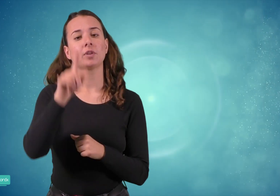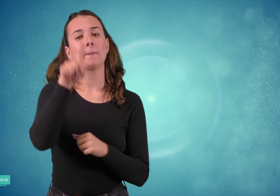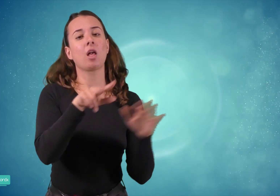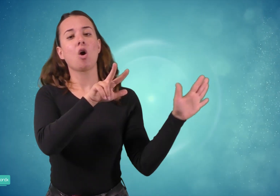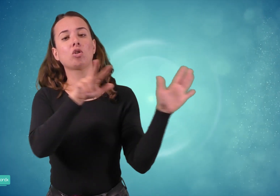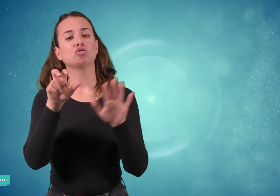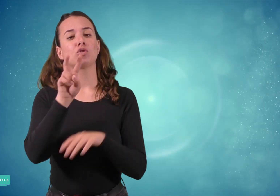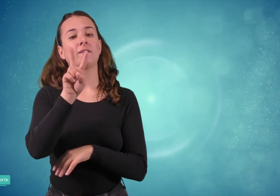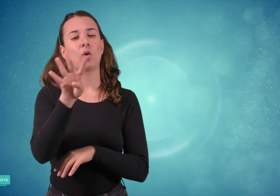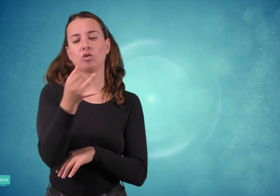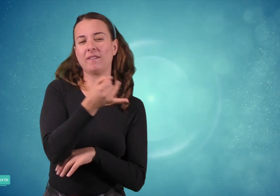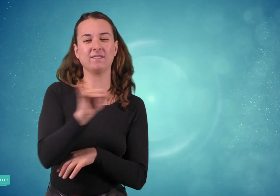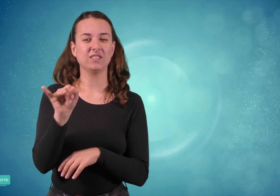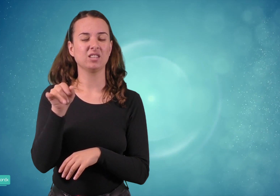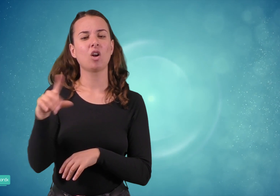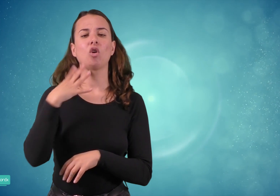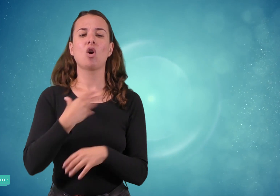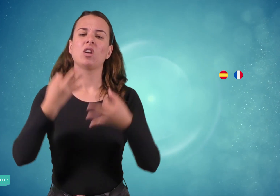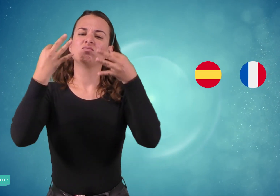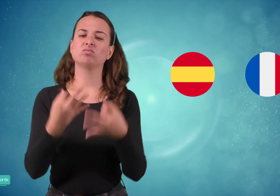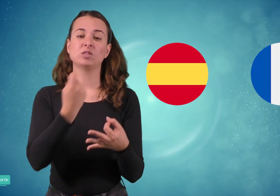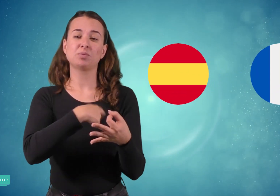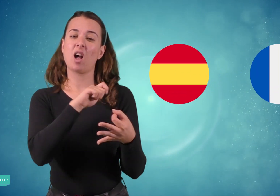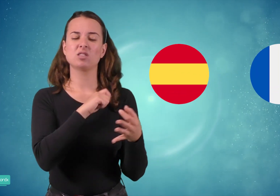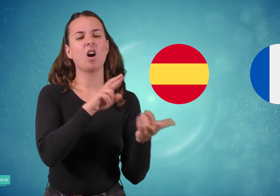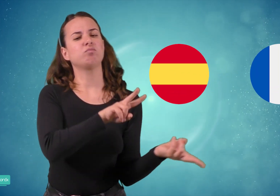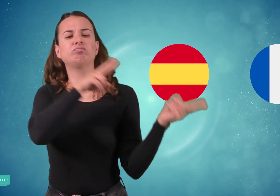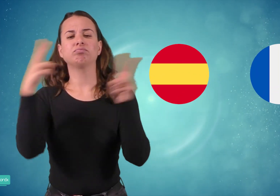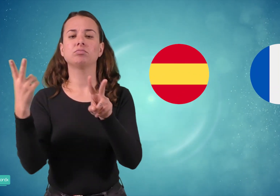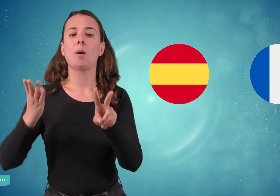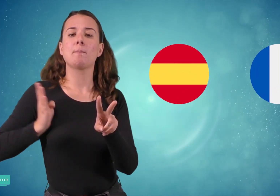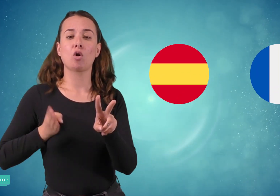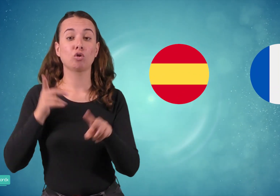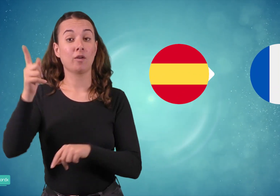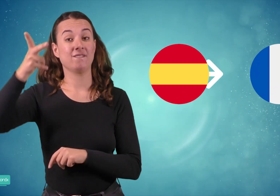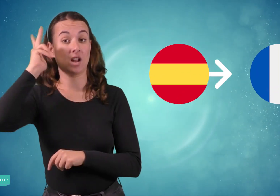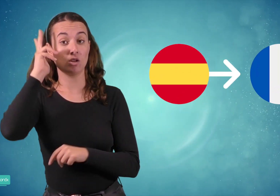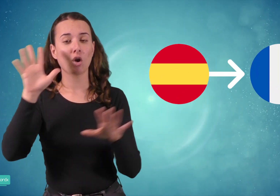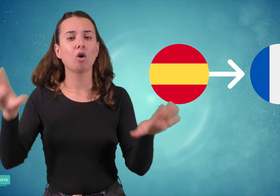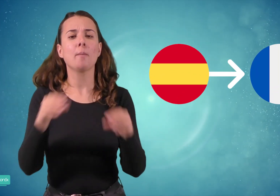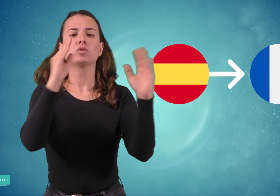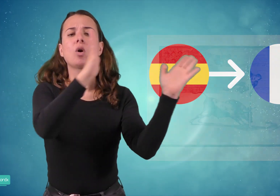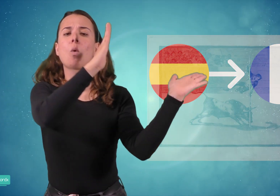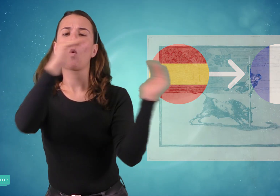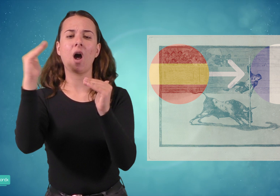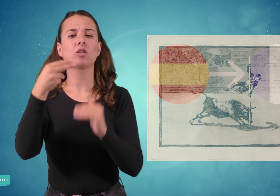Nel 1824, Goya abbandona la Spagna per ritirarsi nella città francese di Bordeaux dove completa la serie